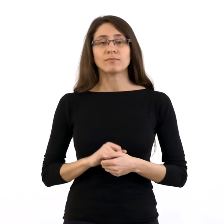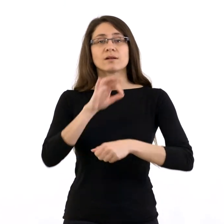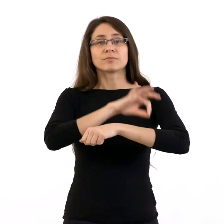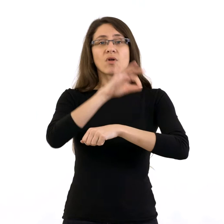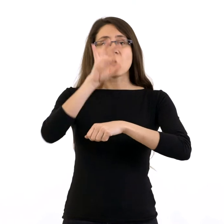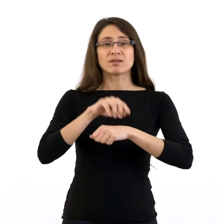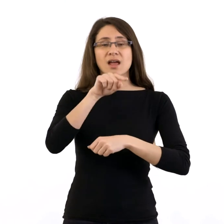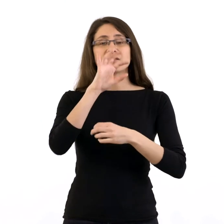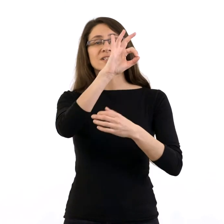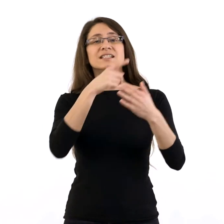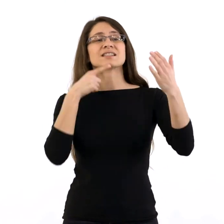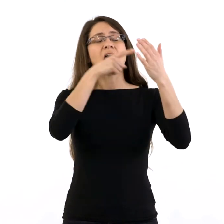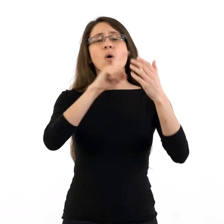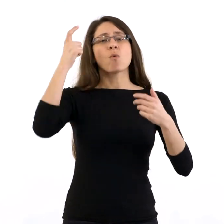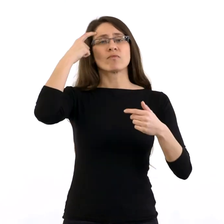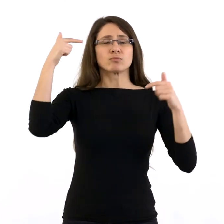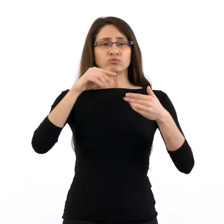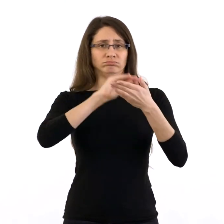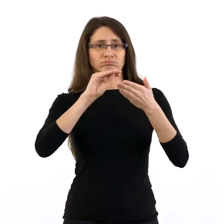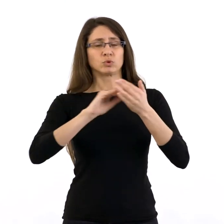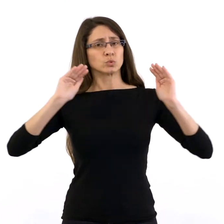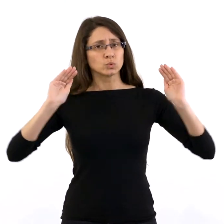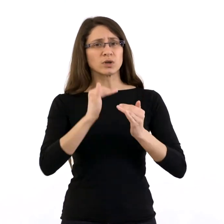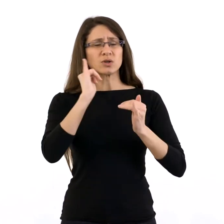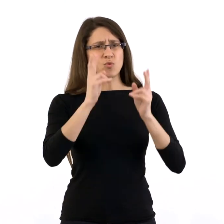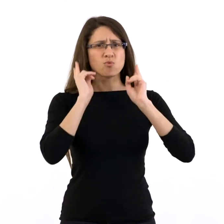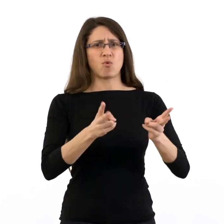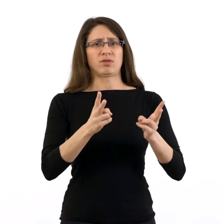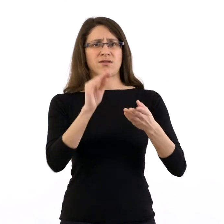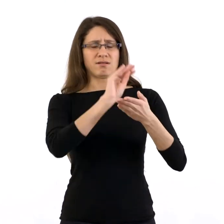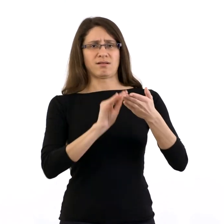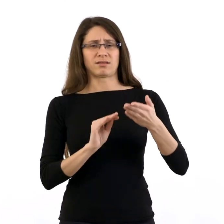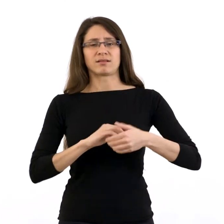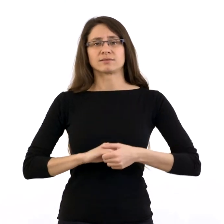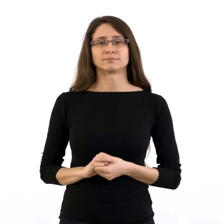zwięzły i konkretny opis celu głównego projektu,